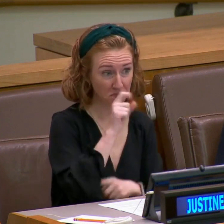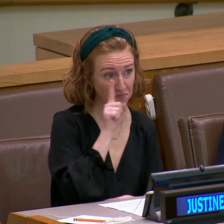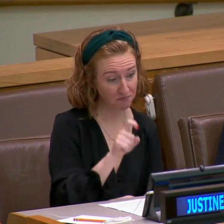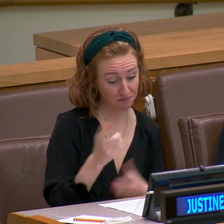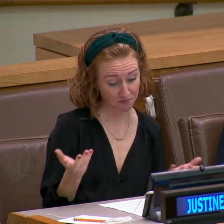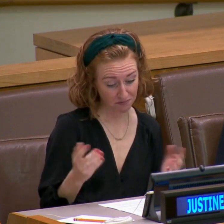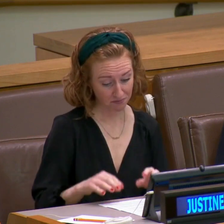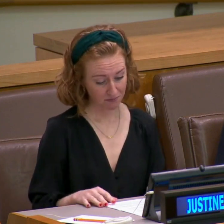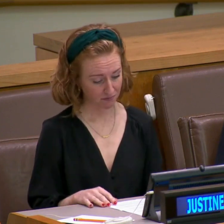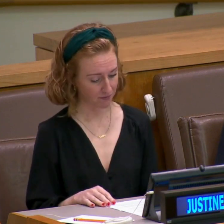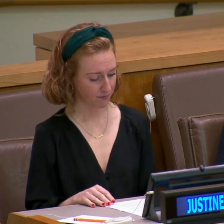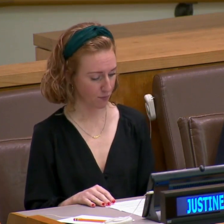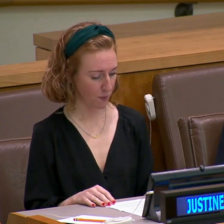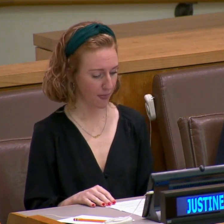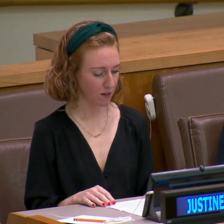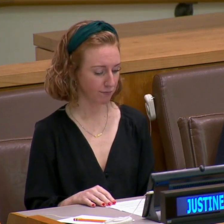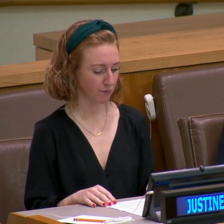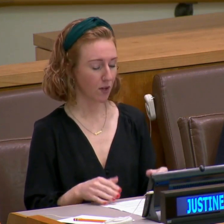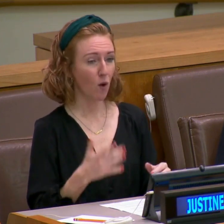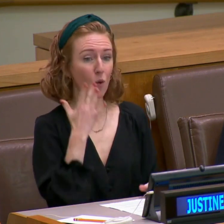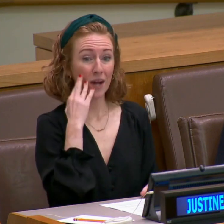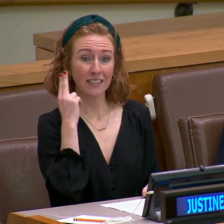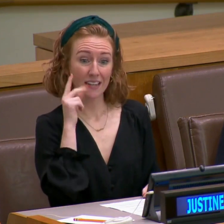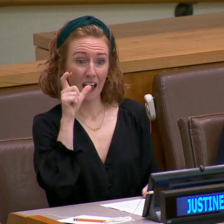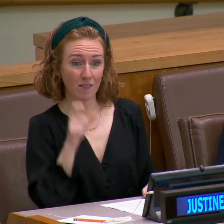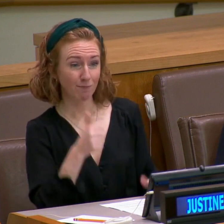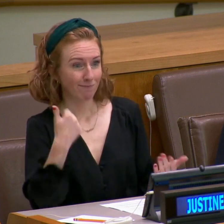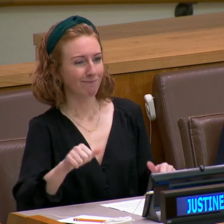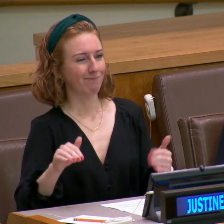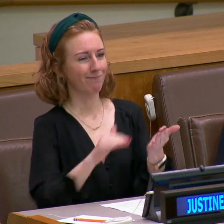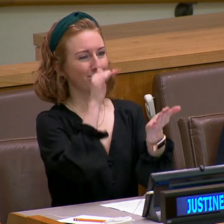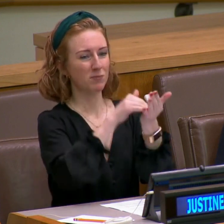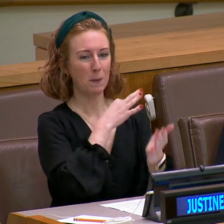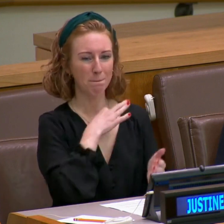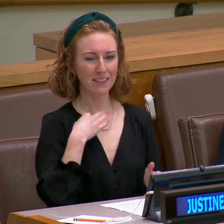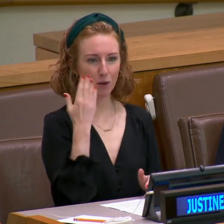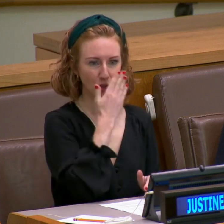los niños sordos estén por debajo de la media? Una vez que la persona sorda ha recorrido su camino hacia